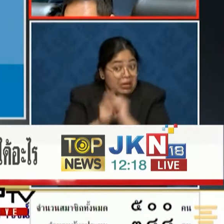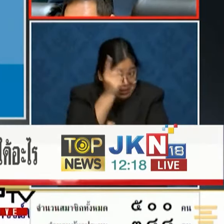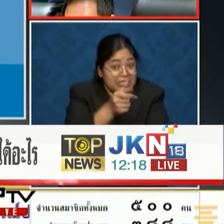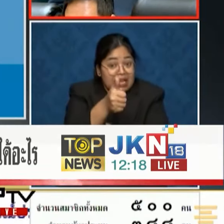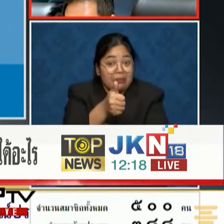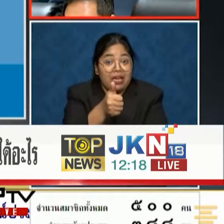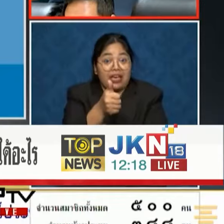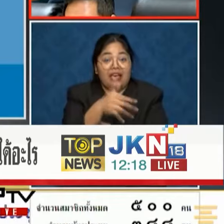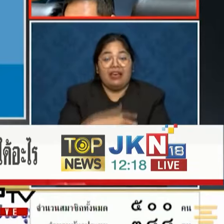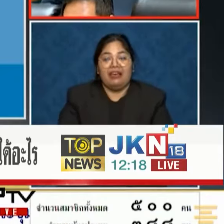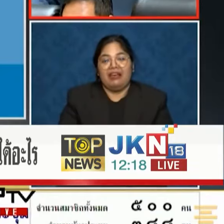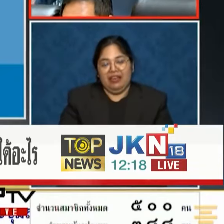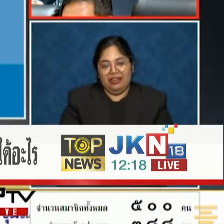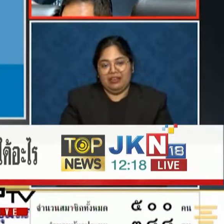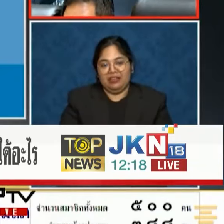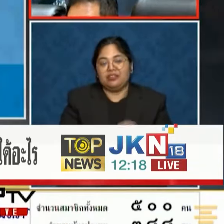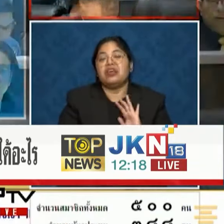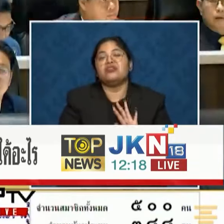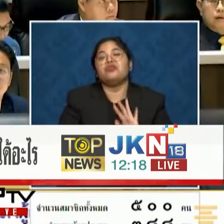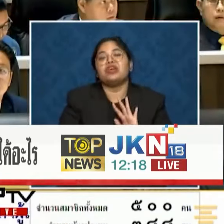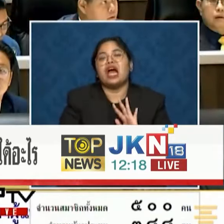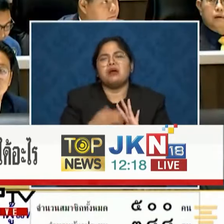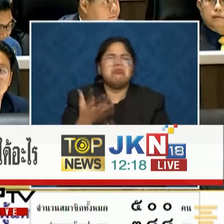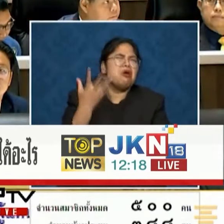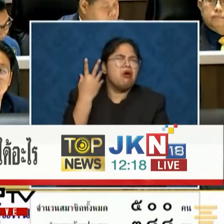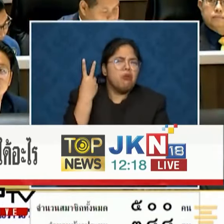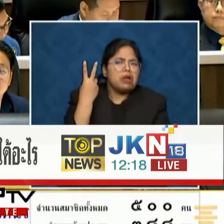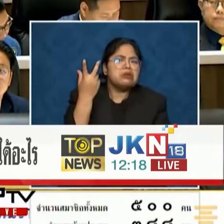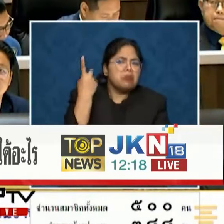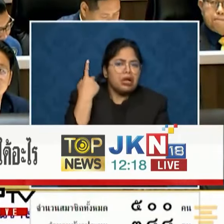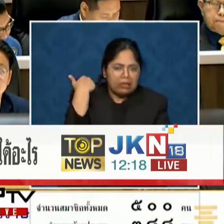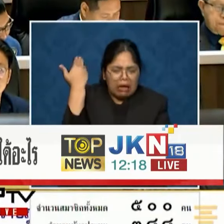นะครับเพราะที่บอกว่าไปทำการตลกเพราะตอน ที่คุณอยู่เมืองไทยคุณบอกว่าเศรษฐกิจ